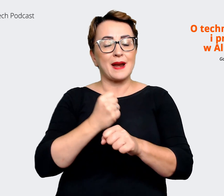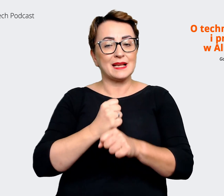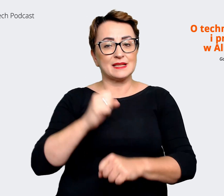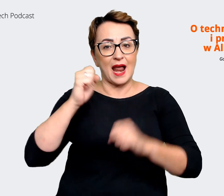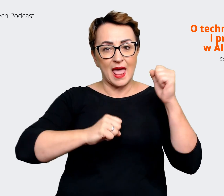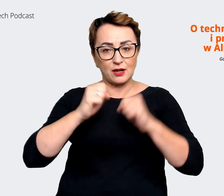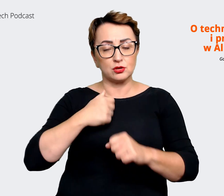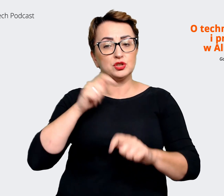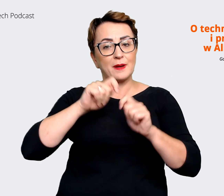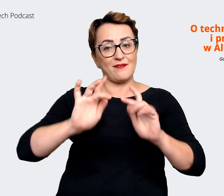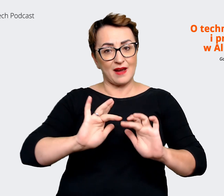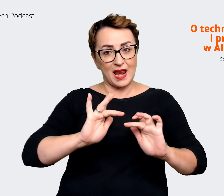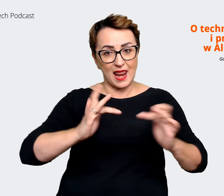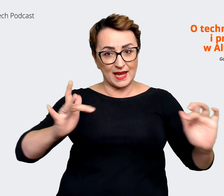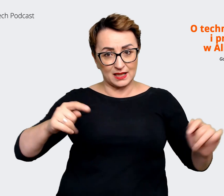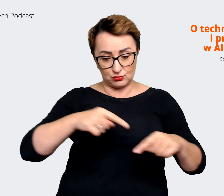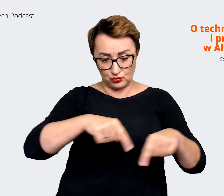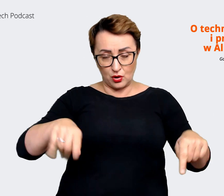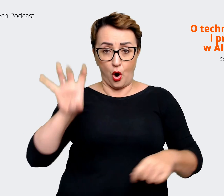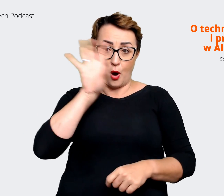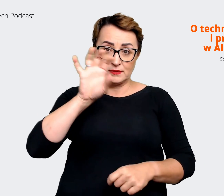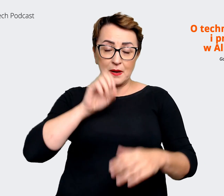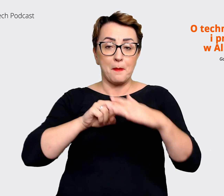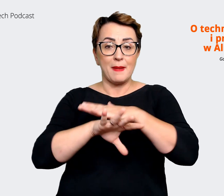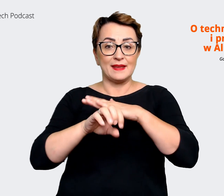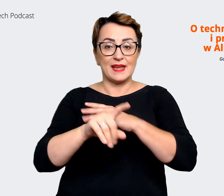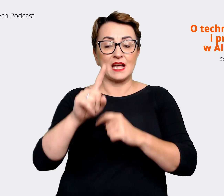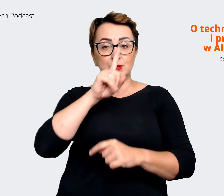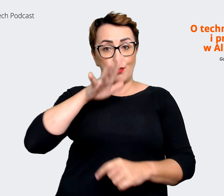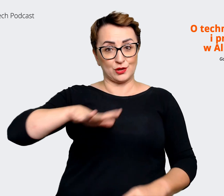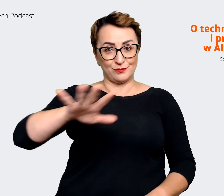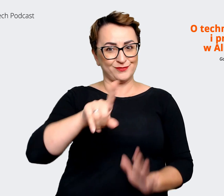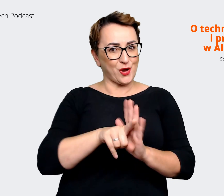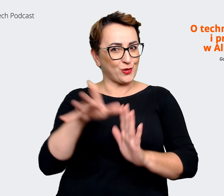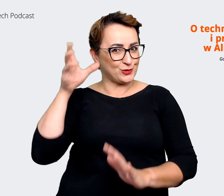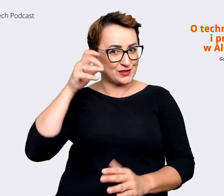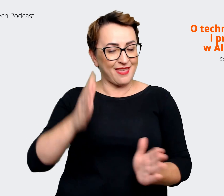obserwuj nas w mediach społecznościowych. Do usłyszenia w kolejnym Allegro Tech Podcast.